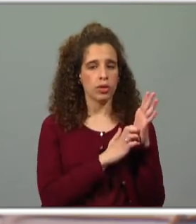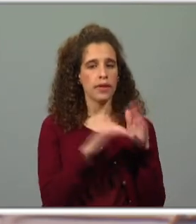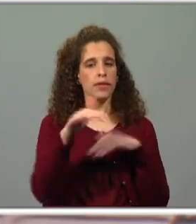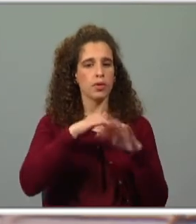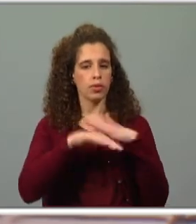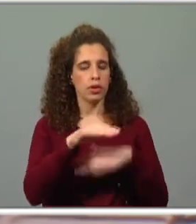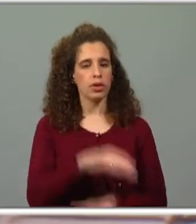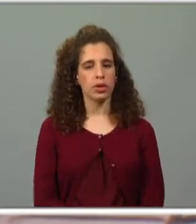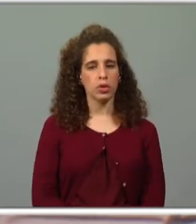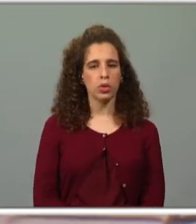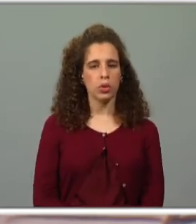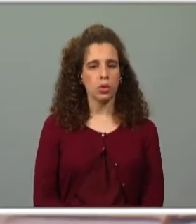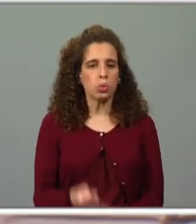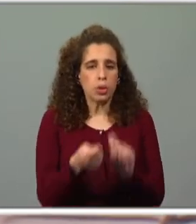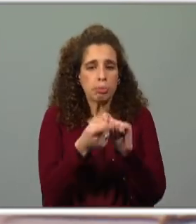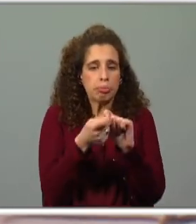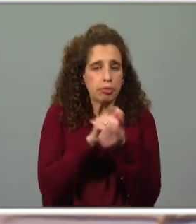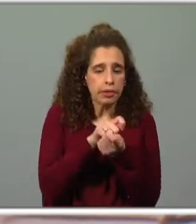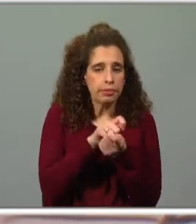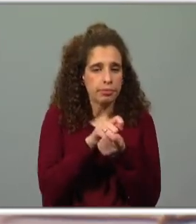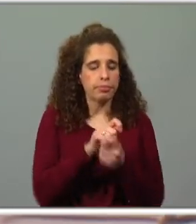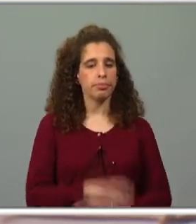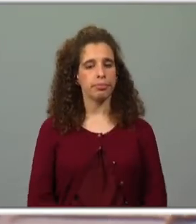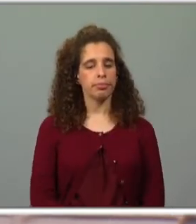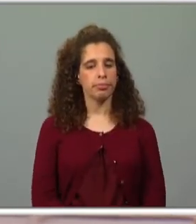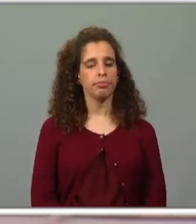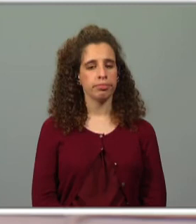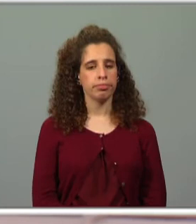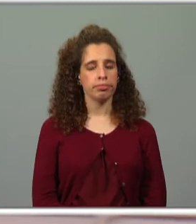fazer-lhe uma pequena o que uma pequena alteração 讓你有點什麼改造